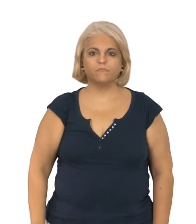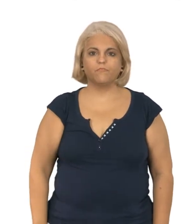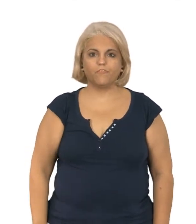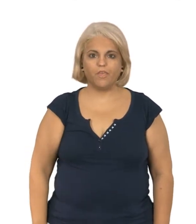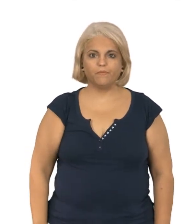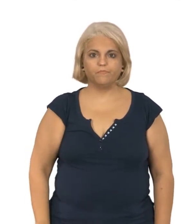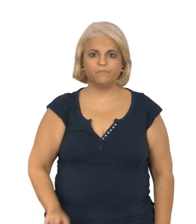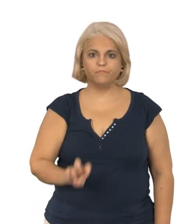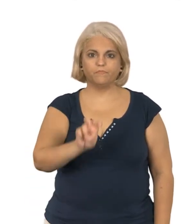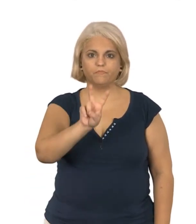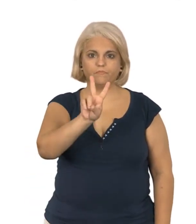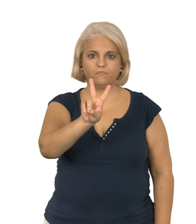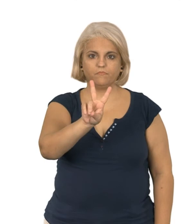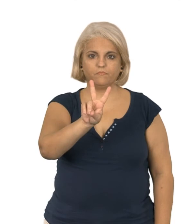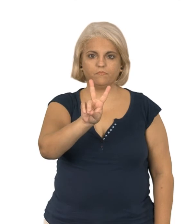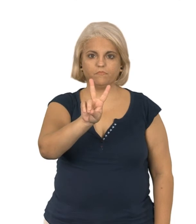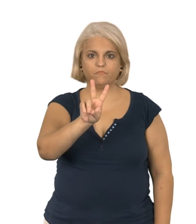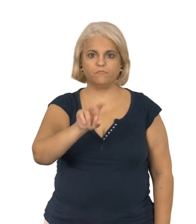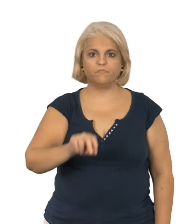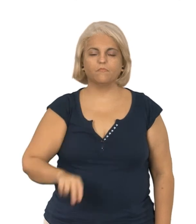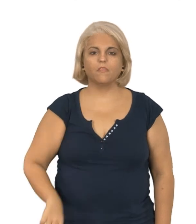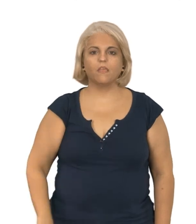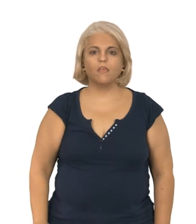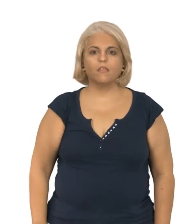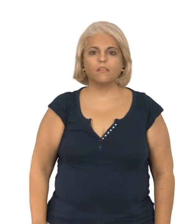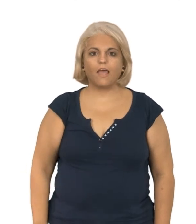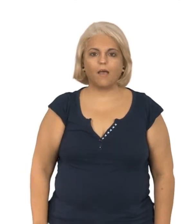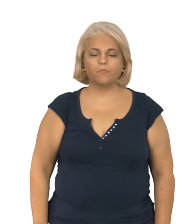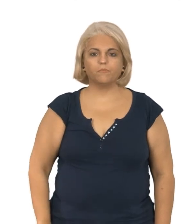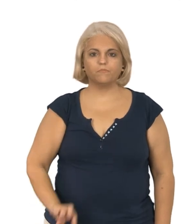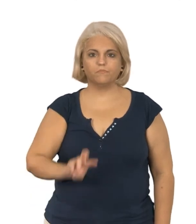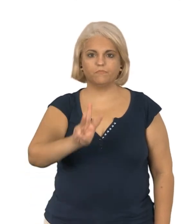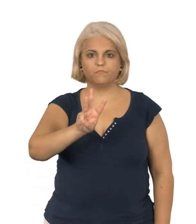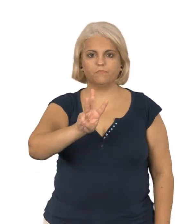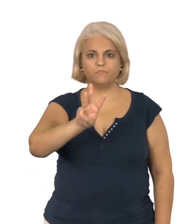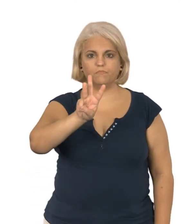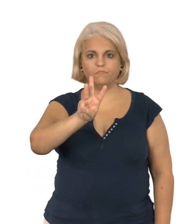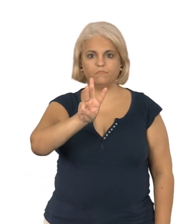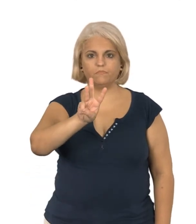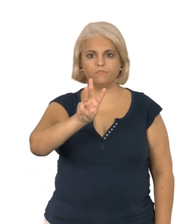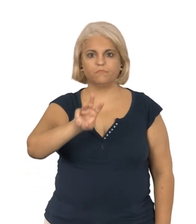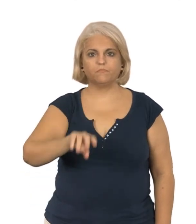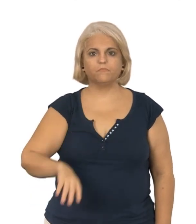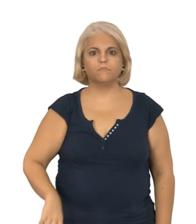V W